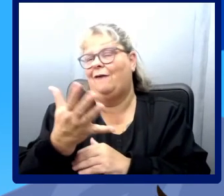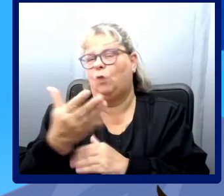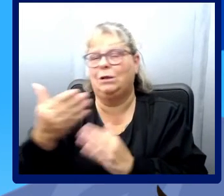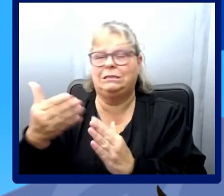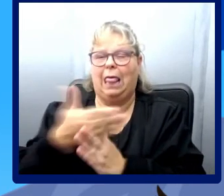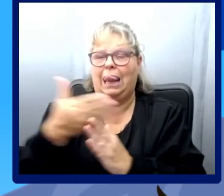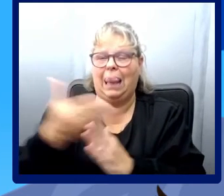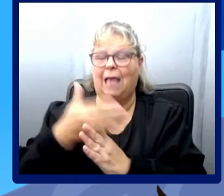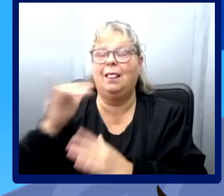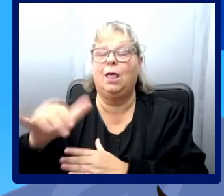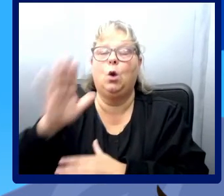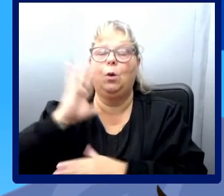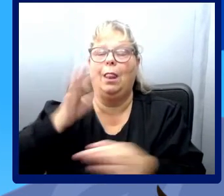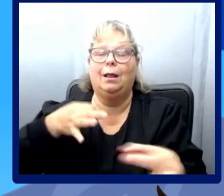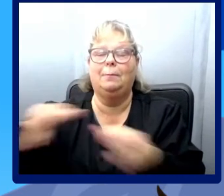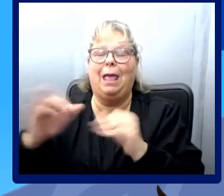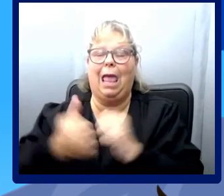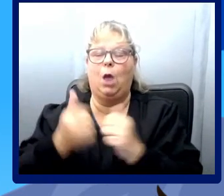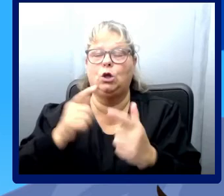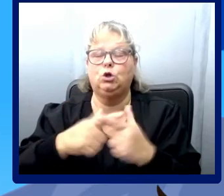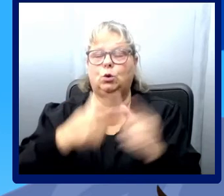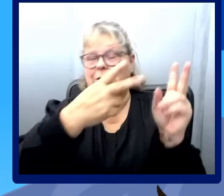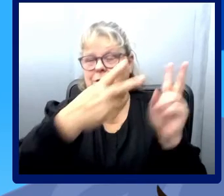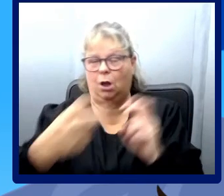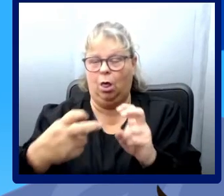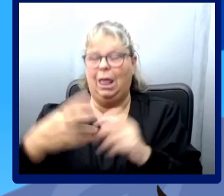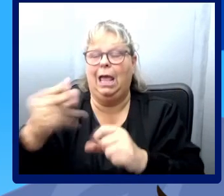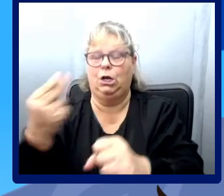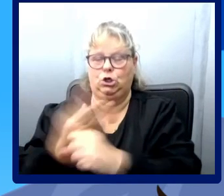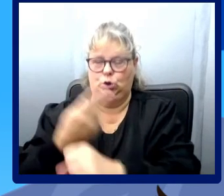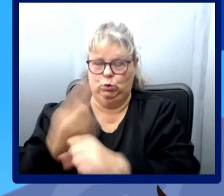que explicarán cómo instalar y cómo usar esta aplicación.